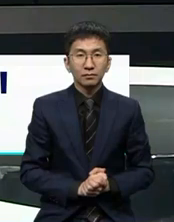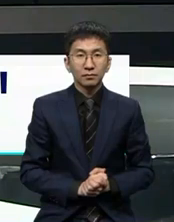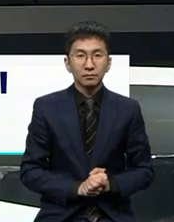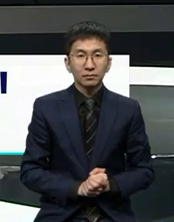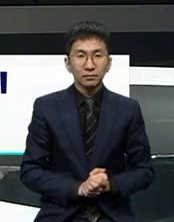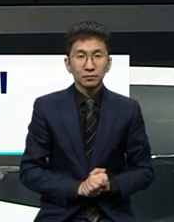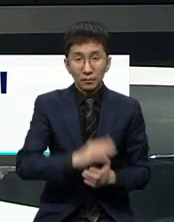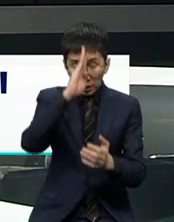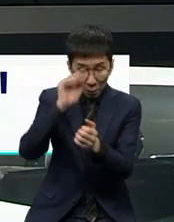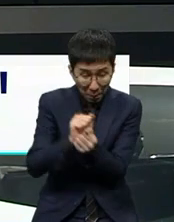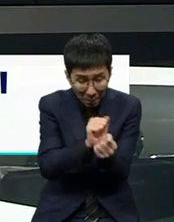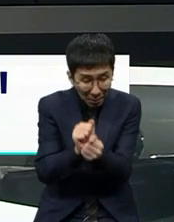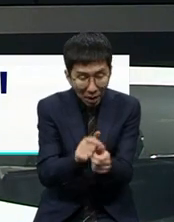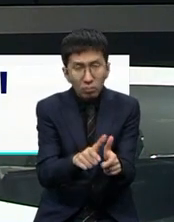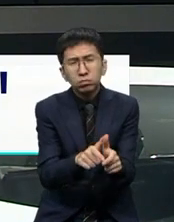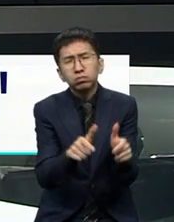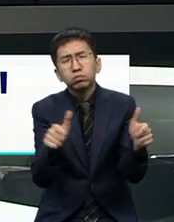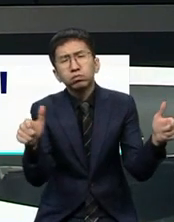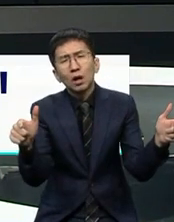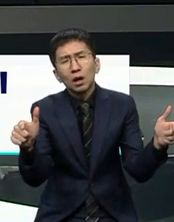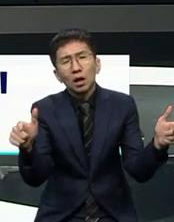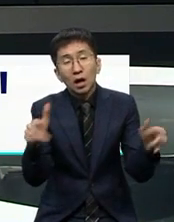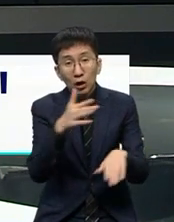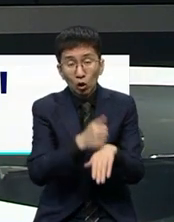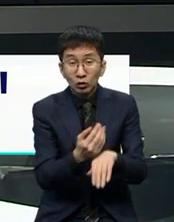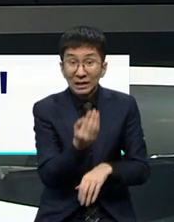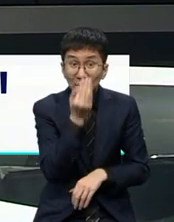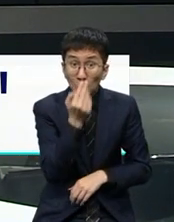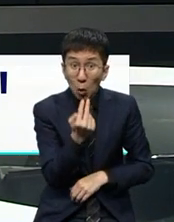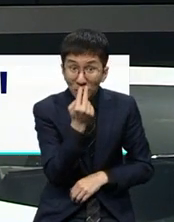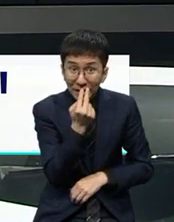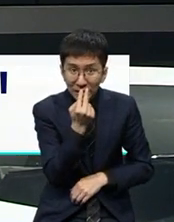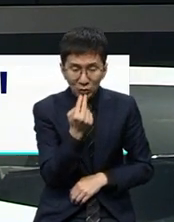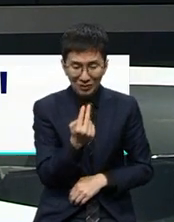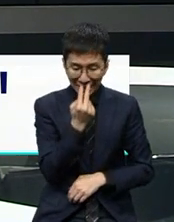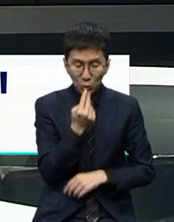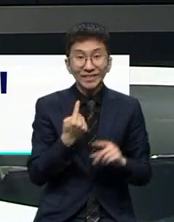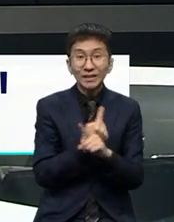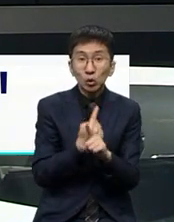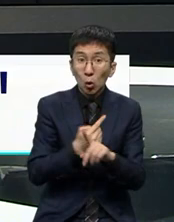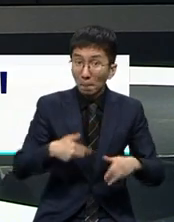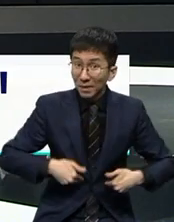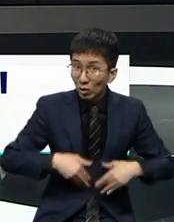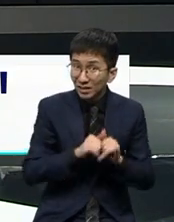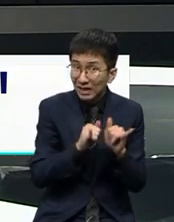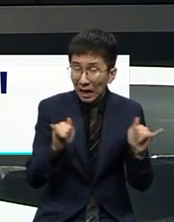(앵커) 확진자 숫자가 많아지면서 인공호흡기나 산소 치료가 필요한 위중증 환자들도 계속 늘고 있습니다.